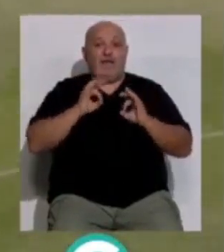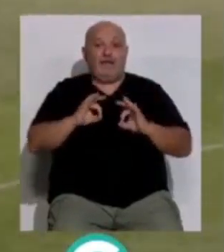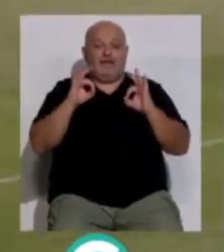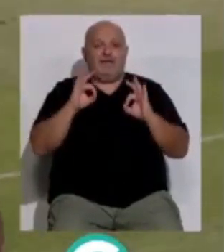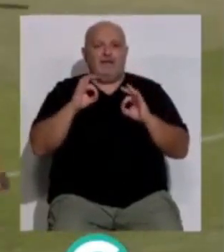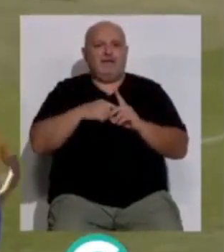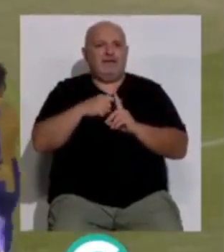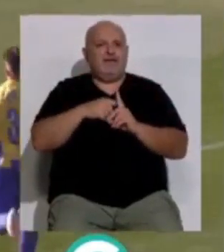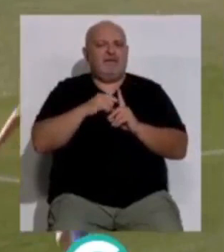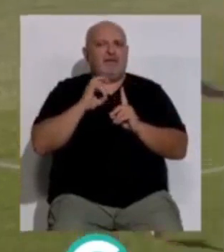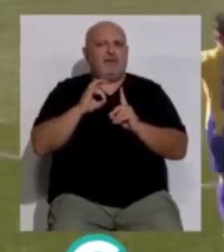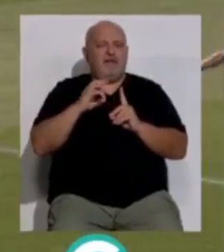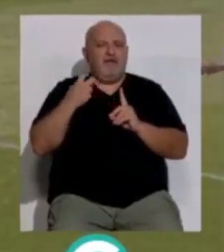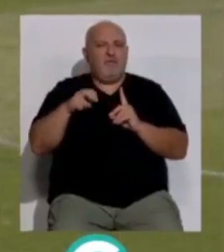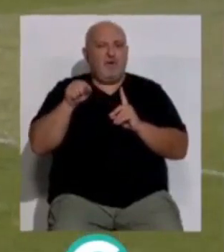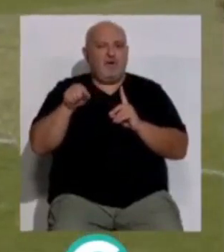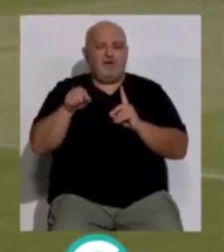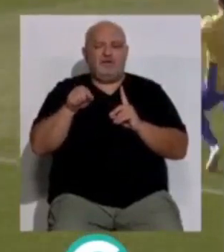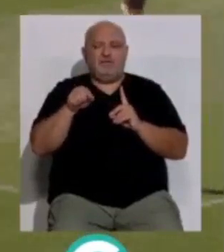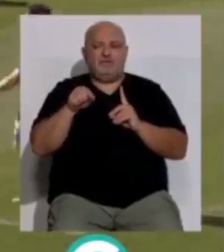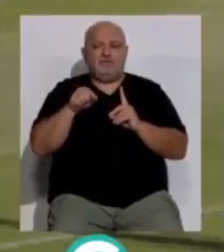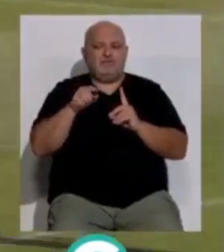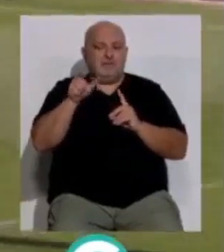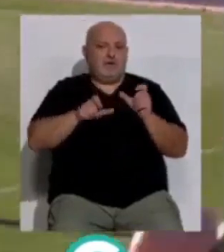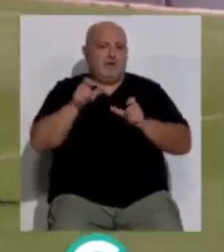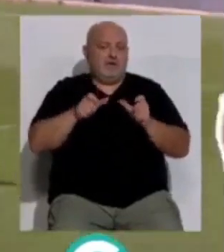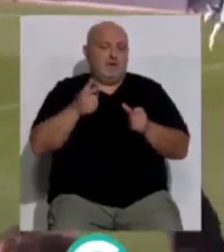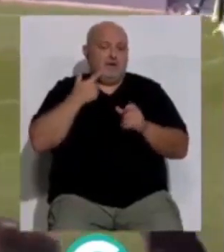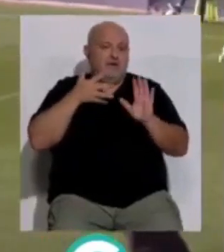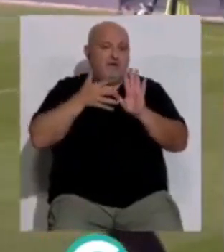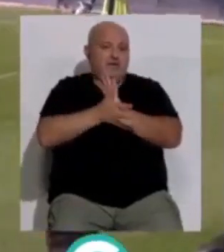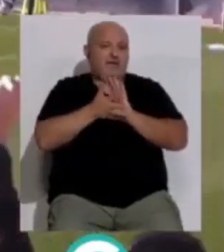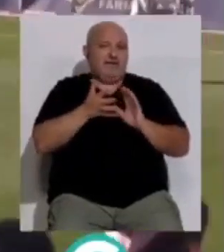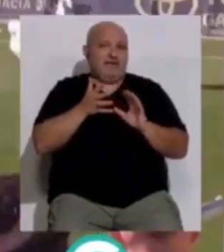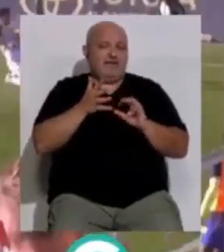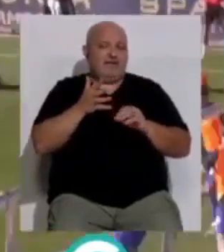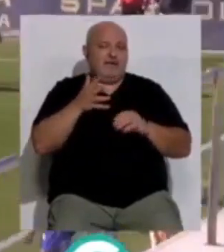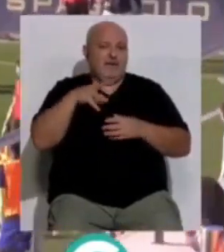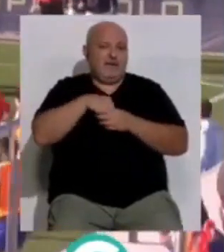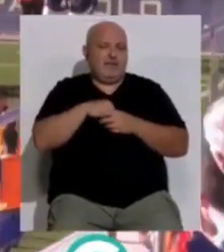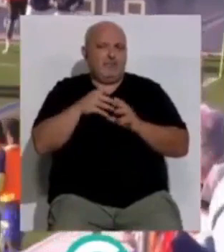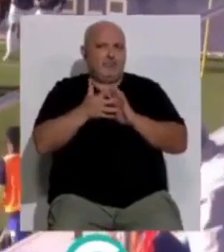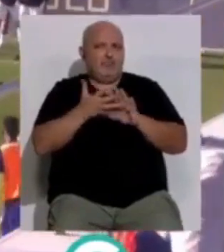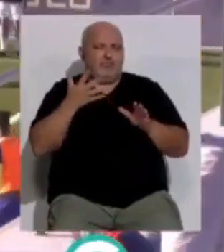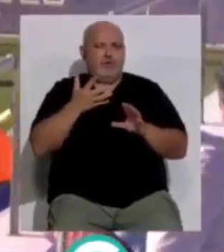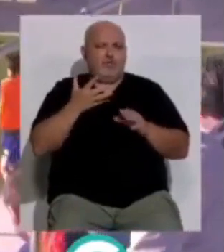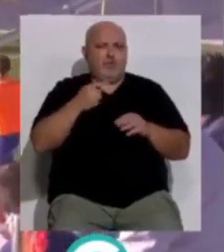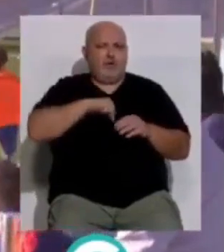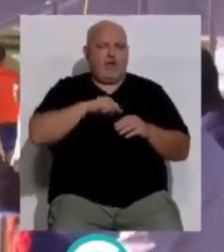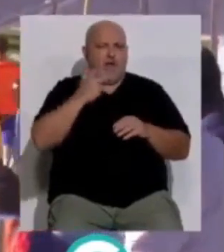a nivel futbolístico es un chaval que como tú bien decías tiene esa impronta tiene calle tiene calle